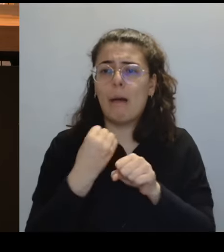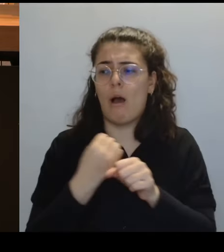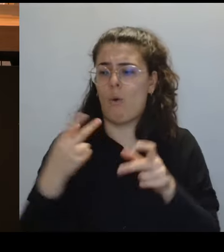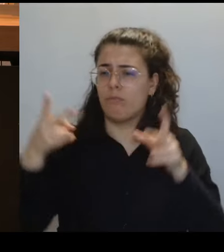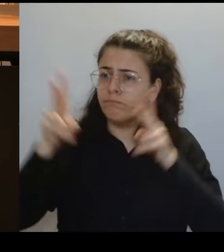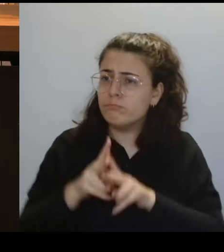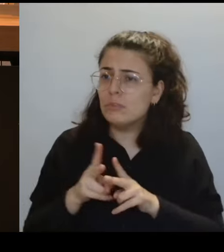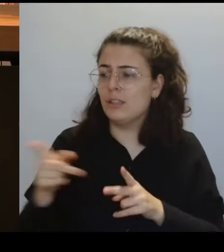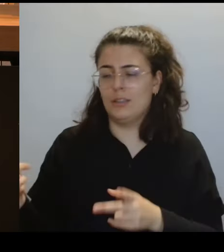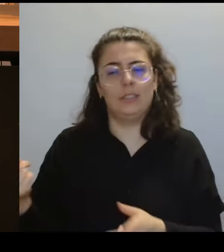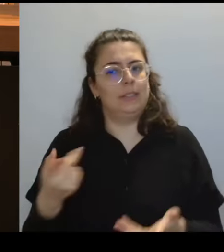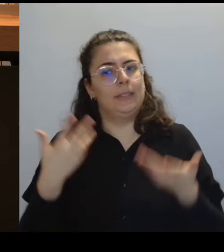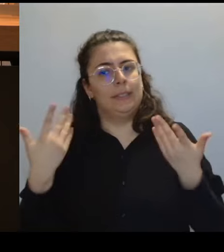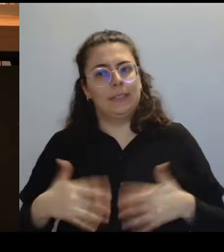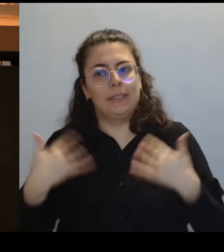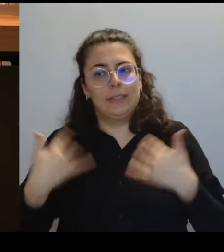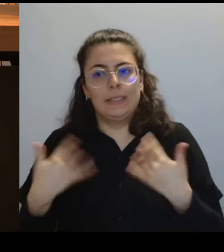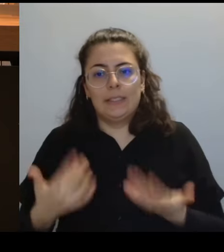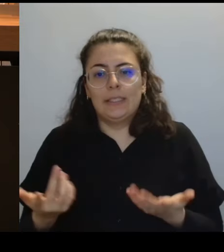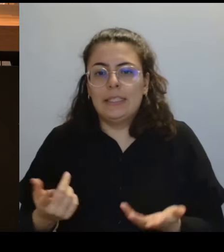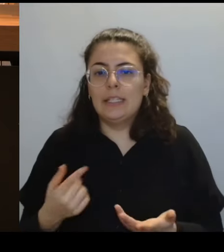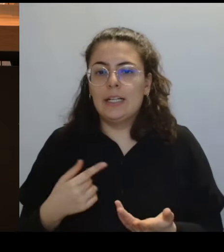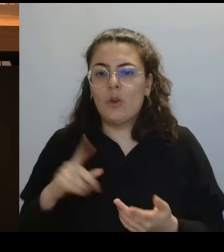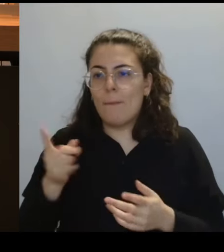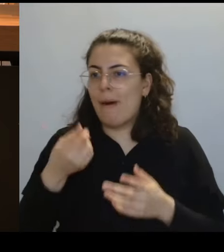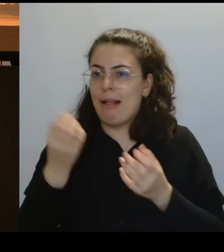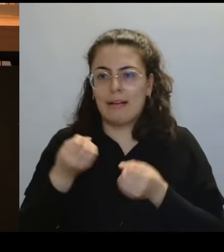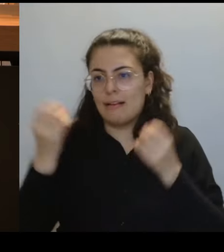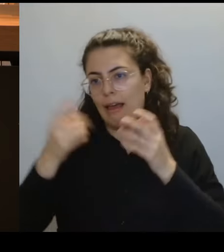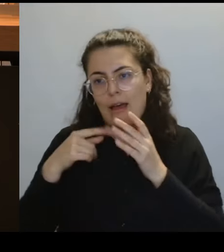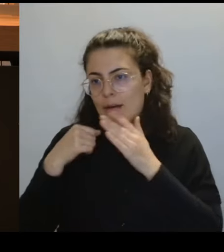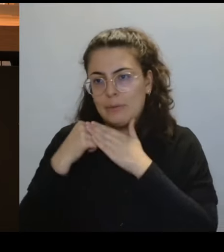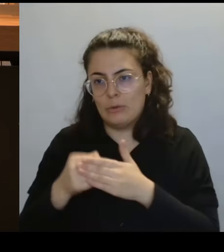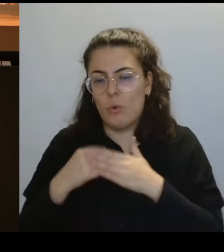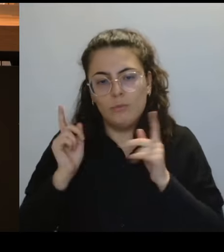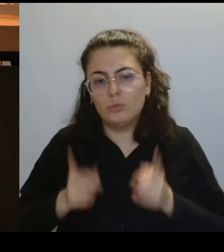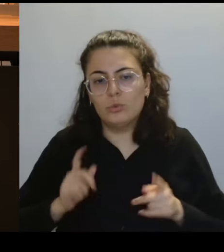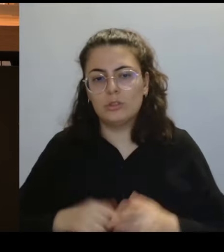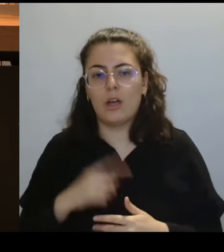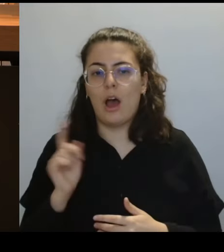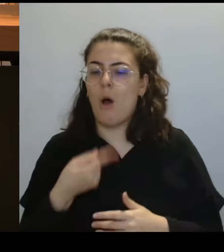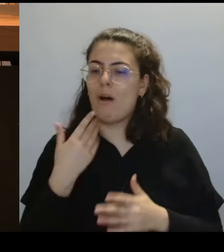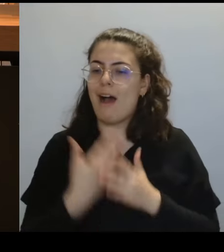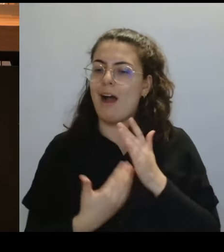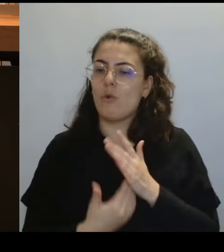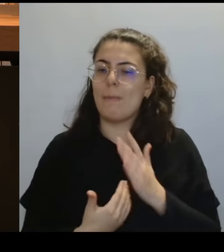noch mal klar betonen. Und auch die Argumentation es sei hier irgendwie eine Maßnahme für den schlanken Staat ist,